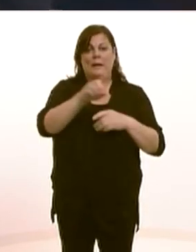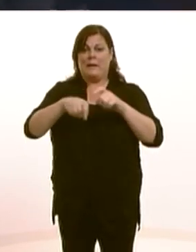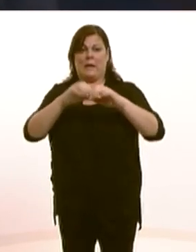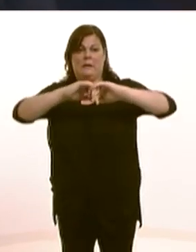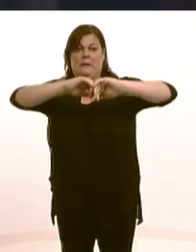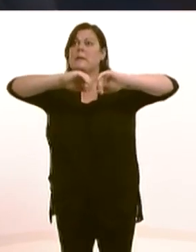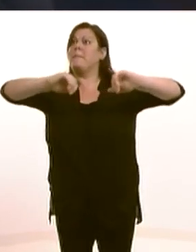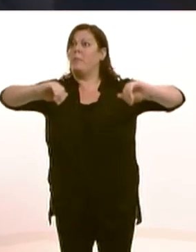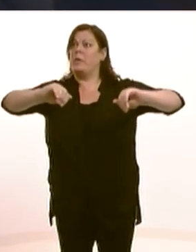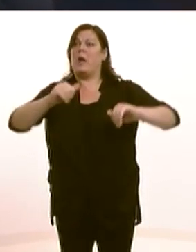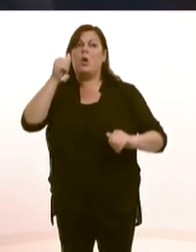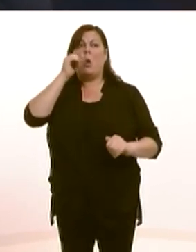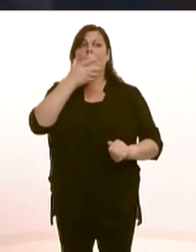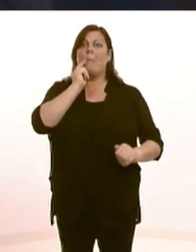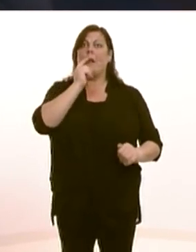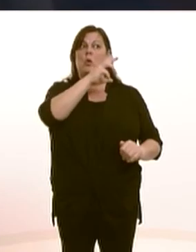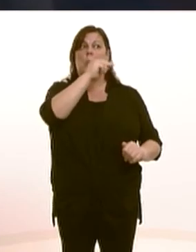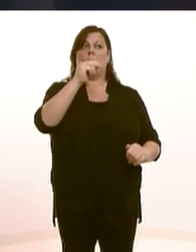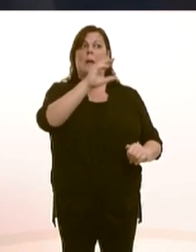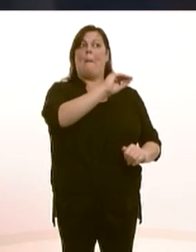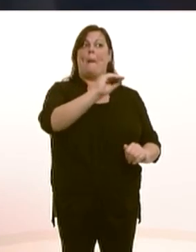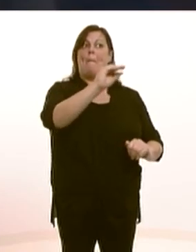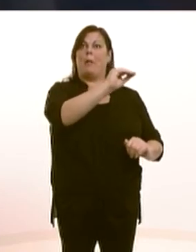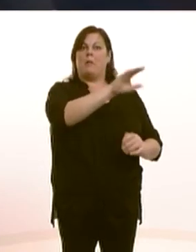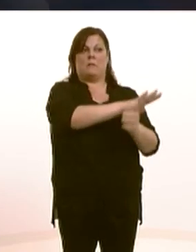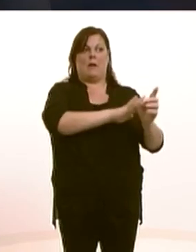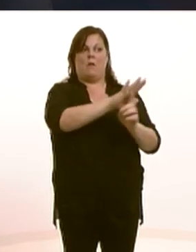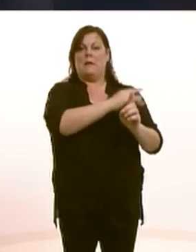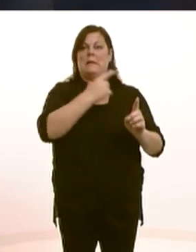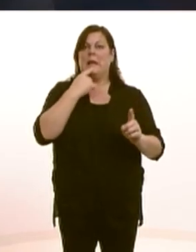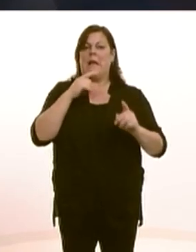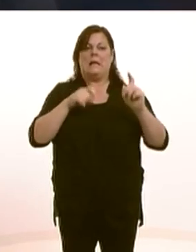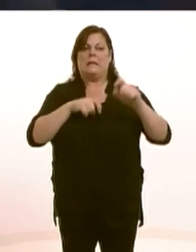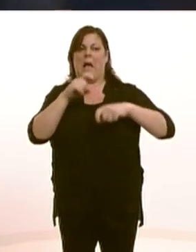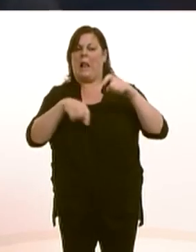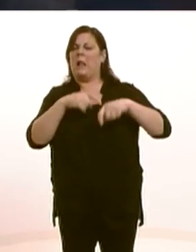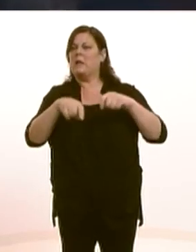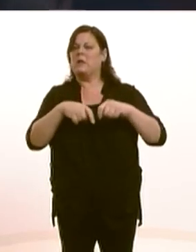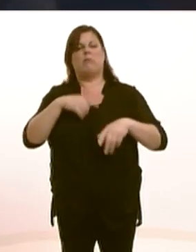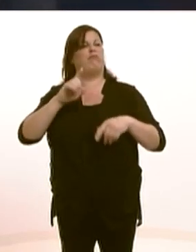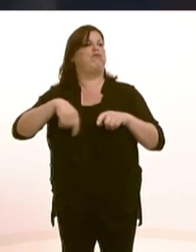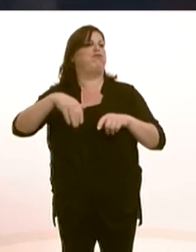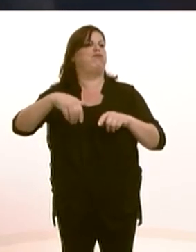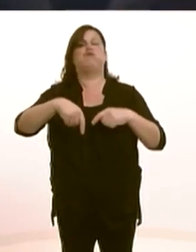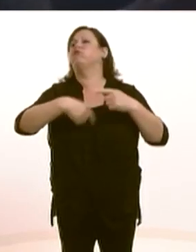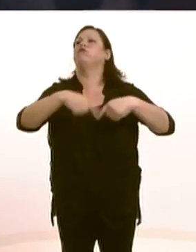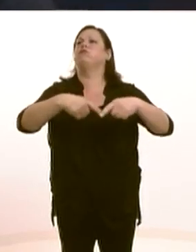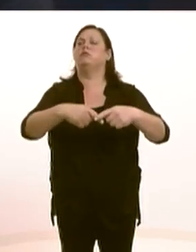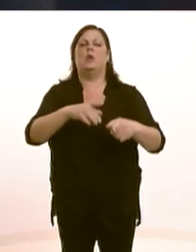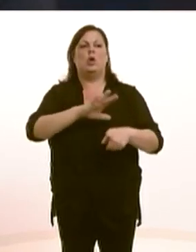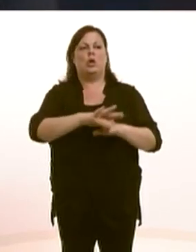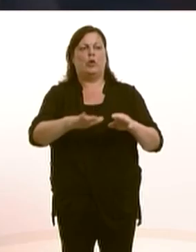i ystyriaeth y bobl hynny sydd yn cerddedórwyt tiín gwybod, mae yna lot o bobl yno ddydd Sul, er enghraifftó.